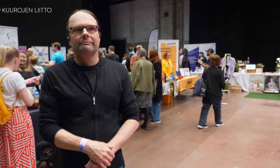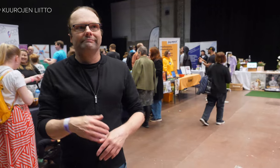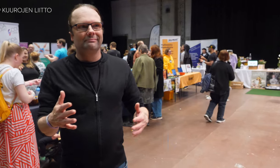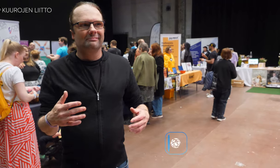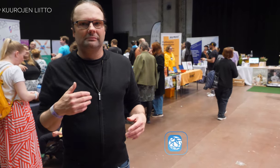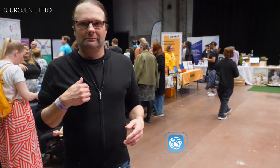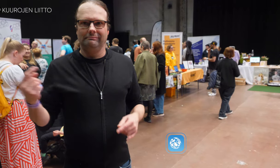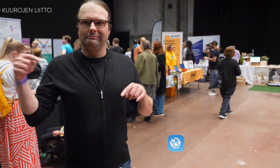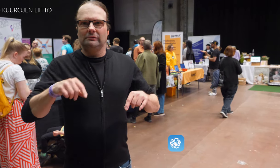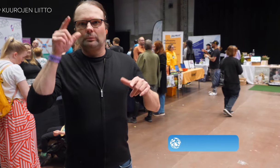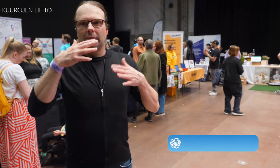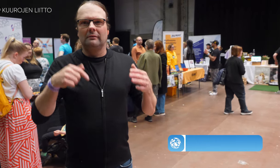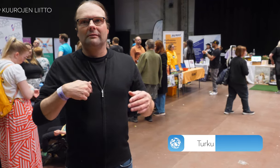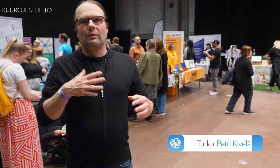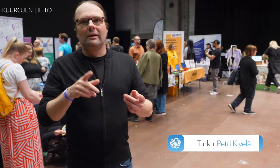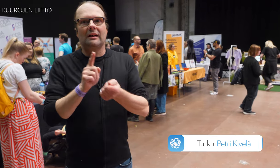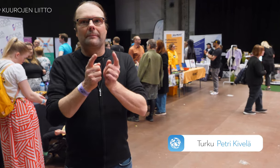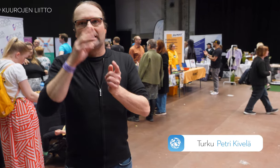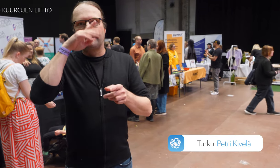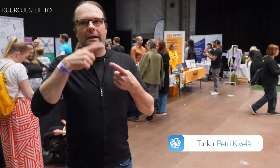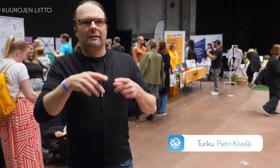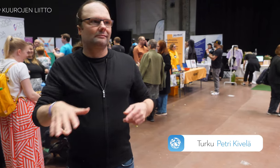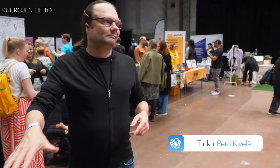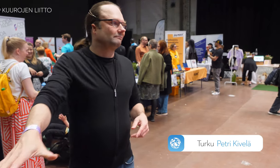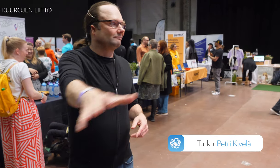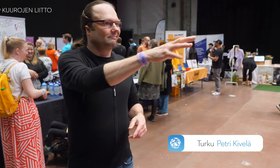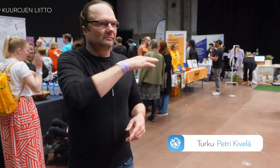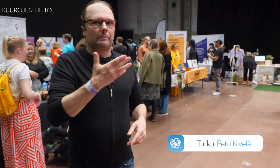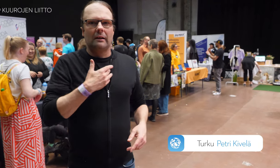Tulin kulttuuripäiville tavatakseni ihmisiä.